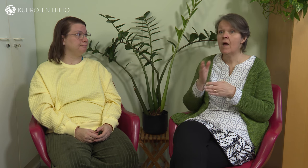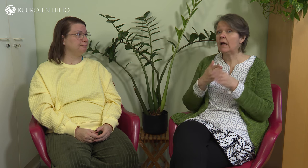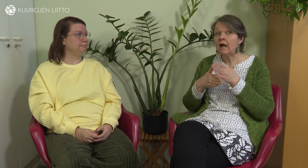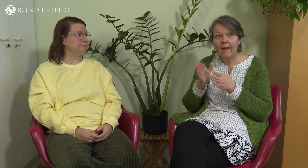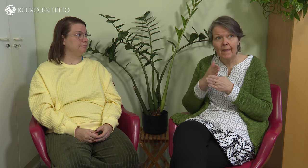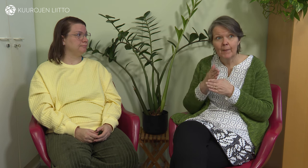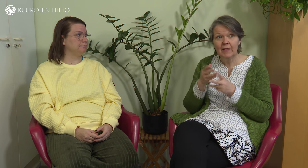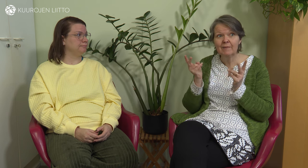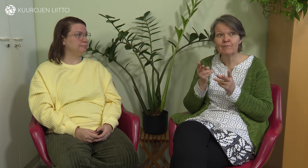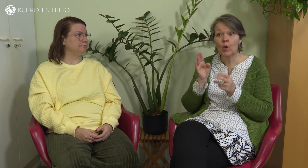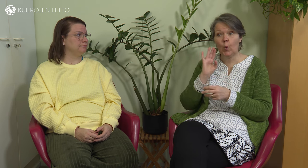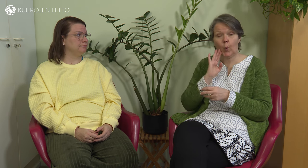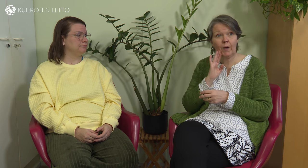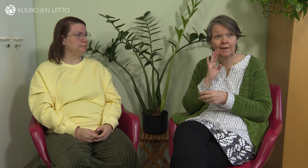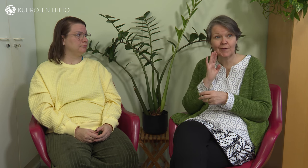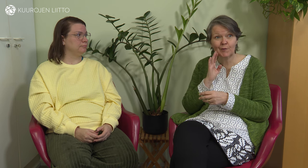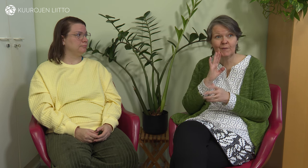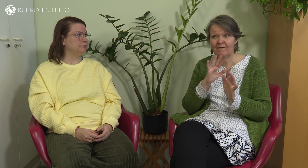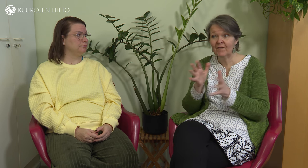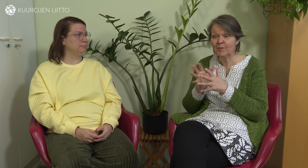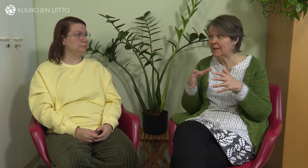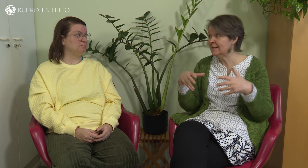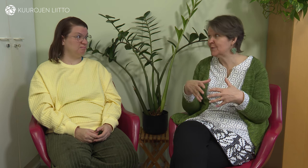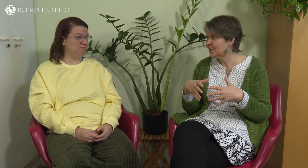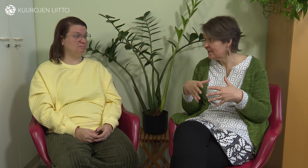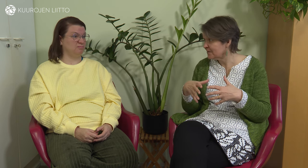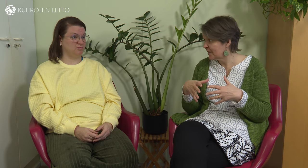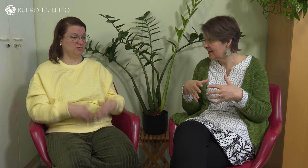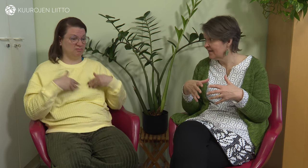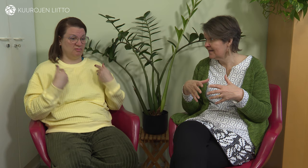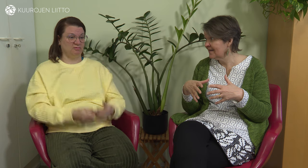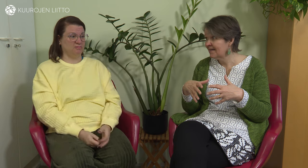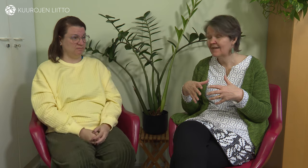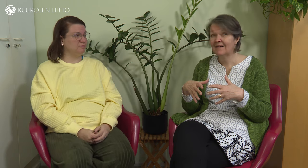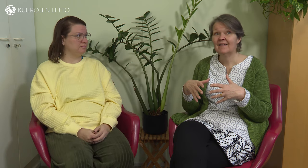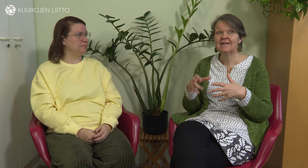Rakennussuunnittelussa on kuultu viittomakielisiä. - Se on ihanaa.